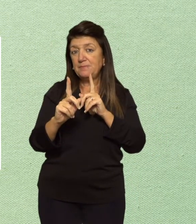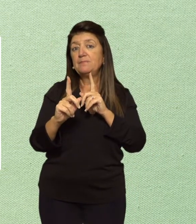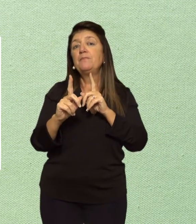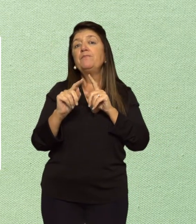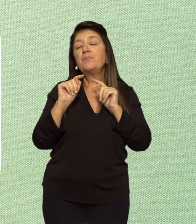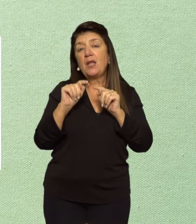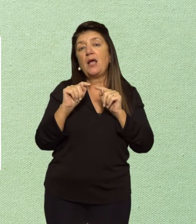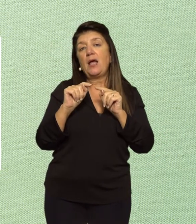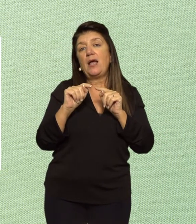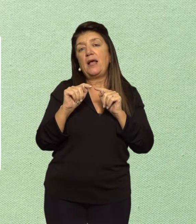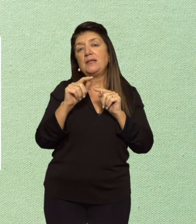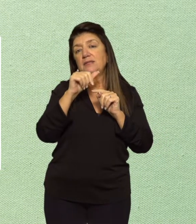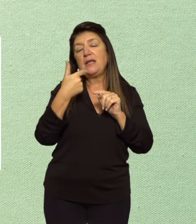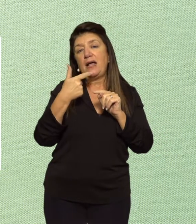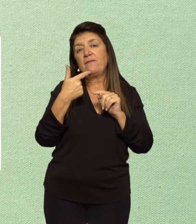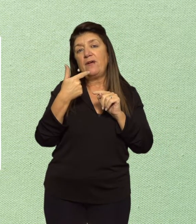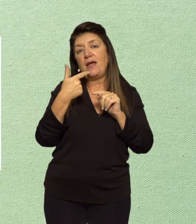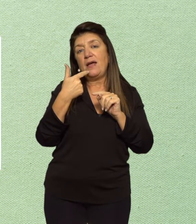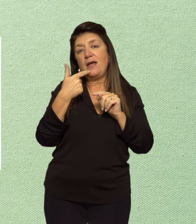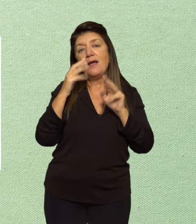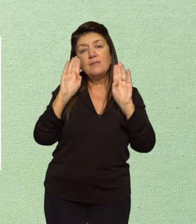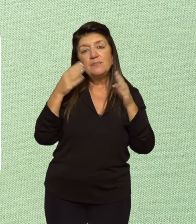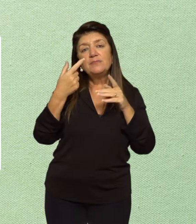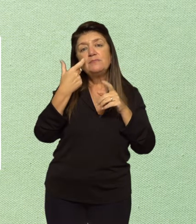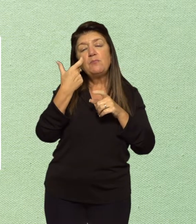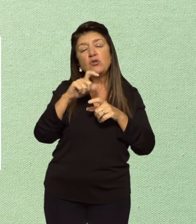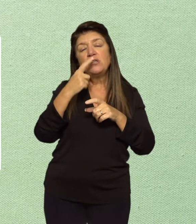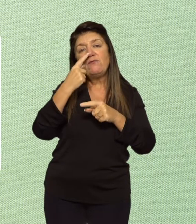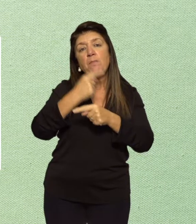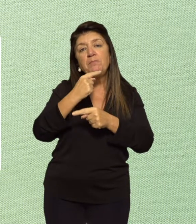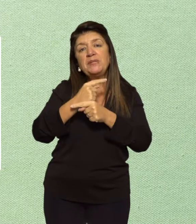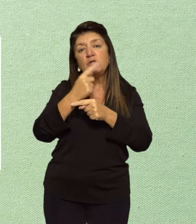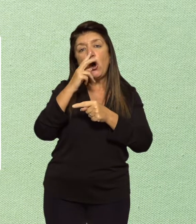situazione, storia abbia poi dei bisogni delle peculiarità differenti quindi l'obiettivo primo